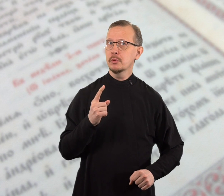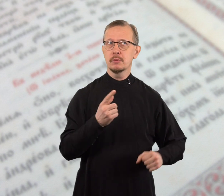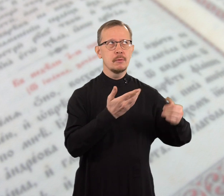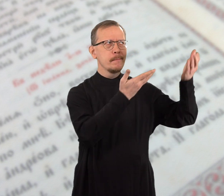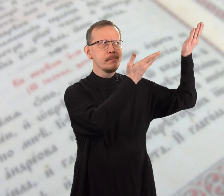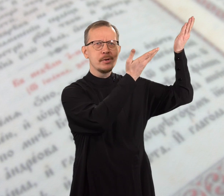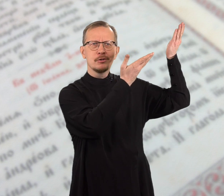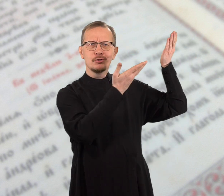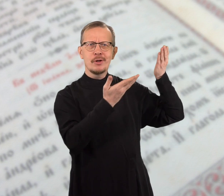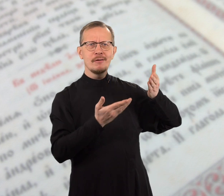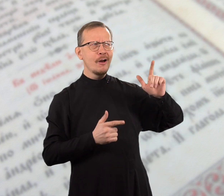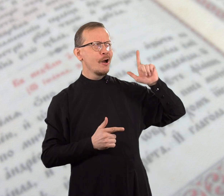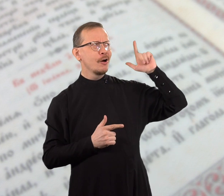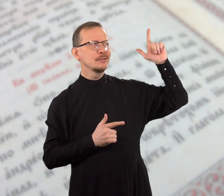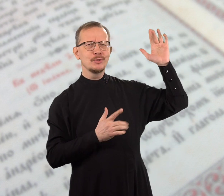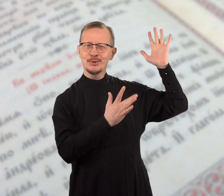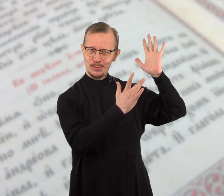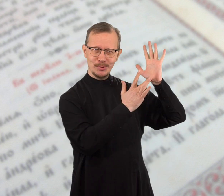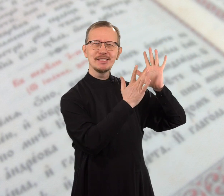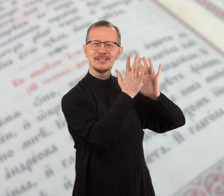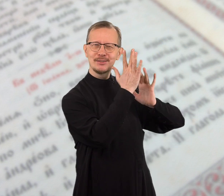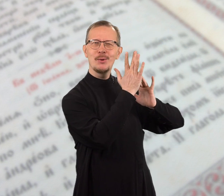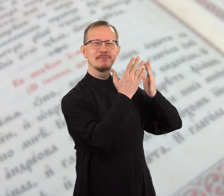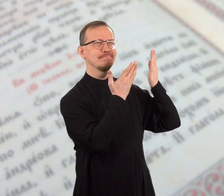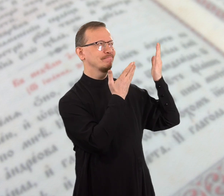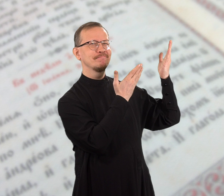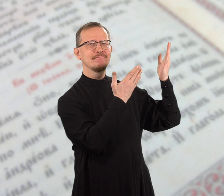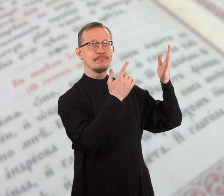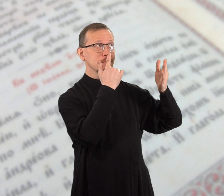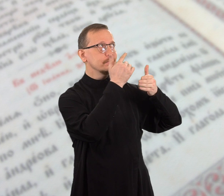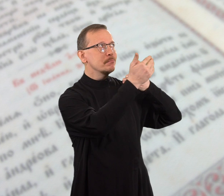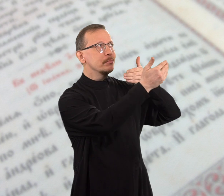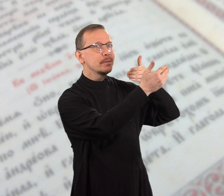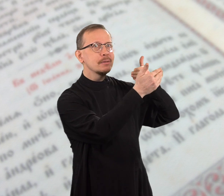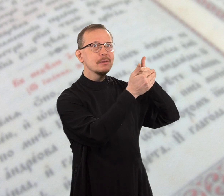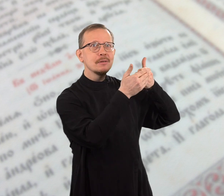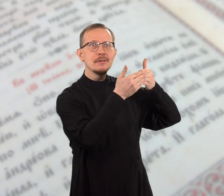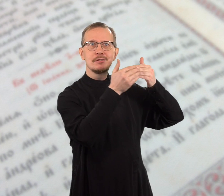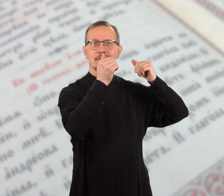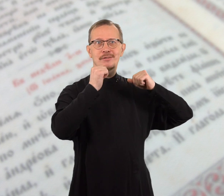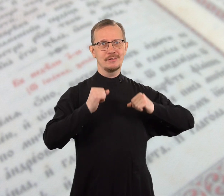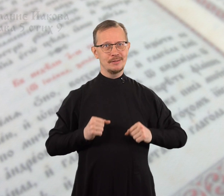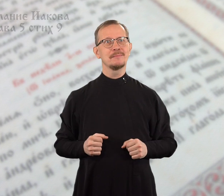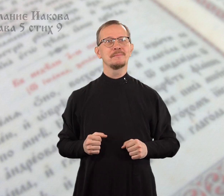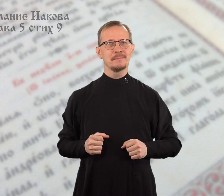потому что пришествие Господа приближается.